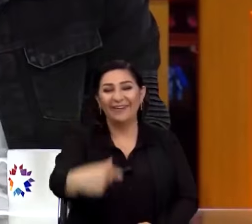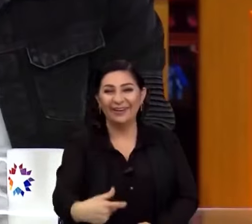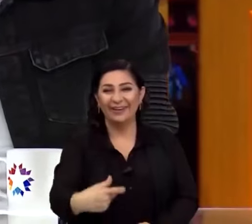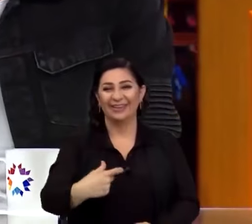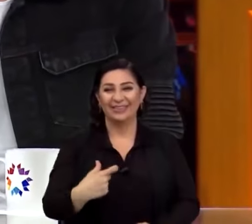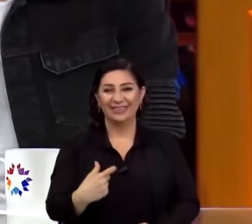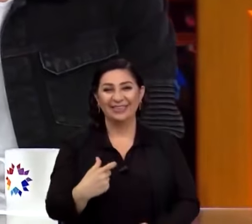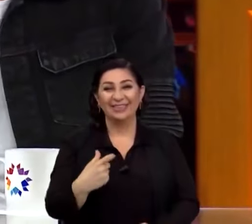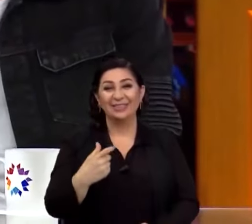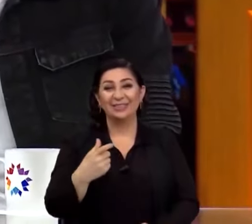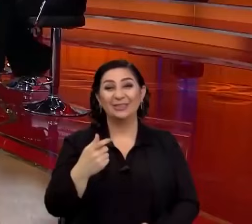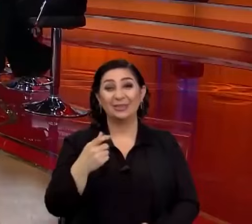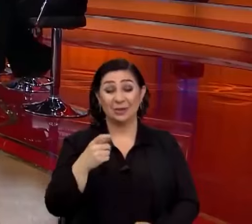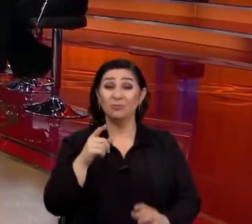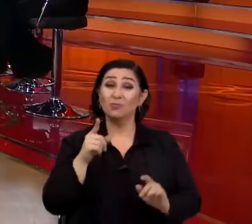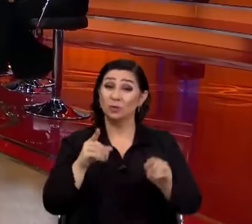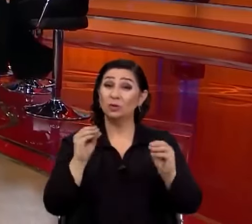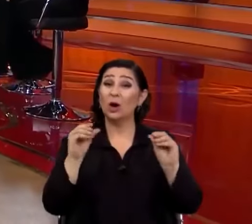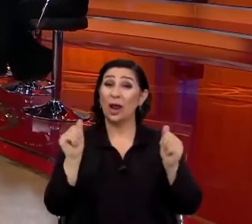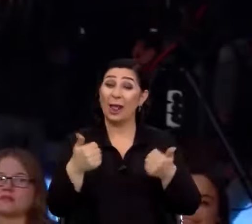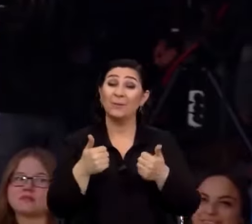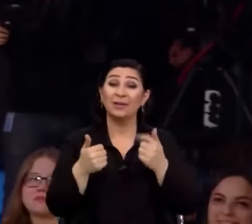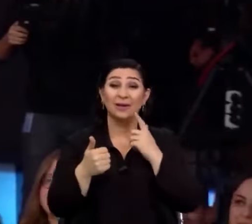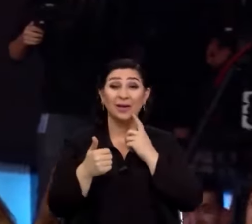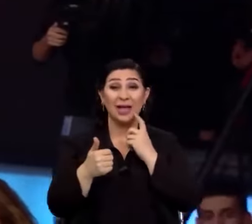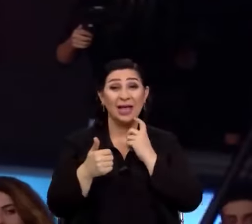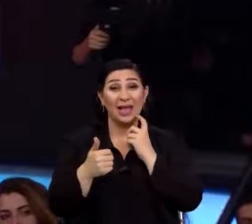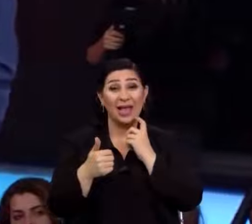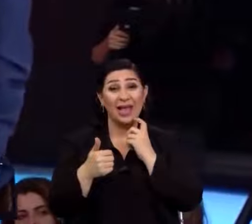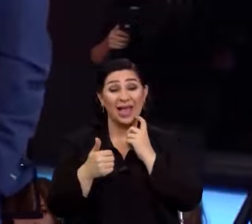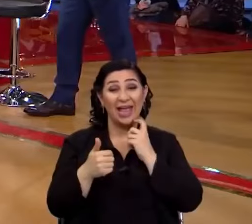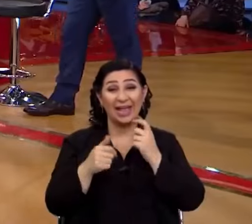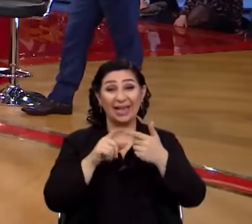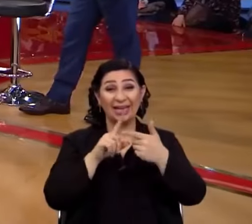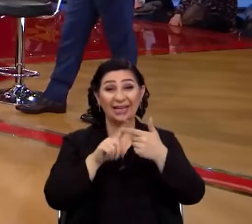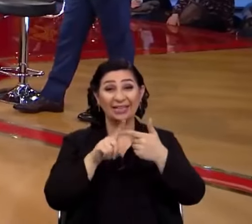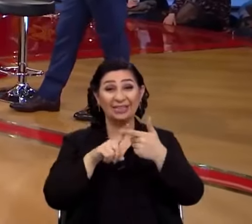konjonktüre bağlı konjonktüre bağlı Bey Bence ikinci defa Türk tarihinde